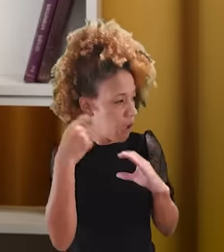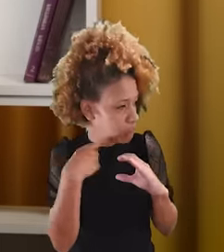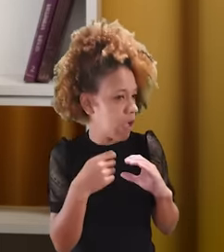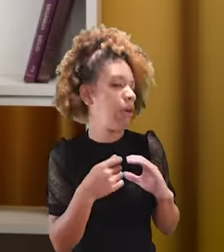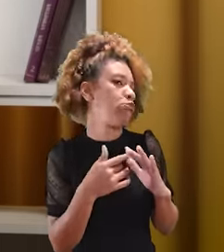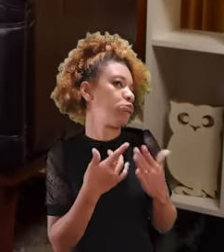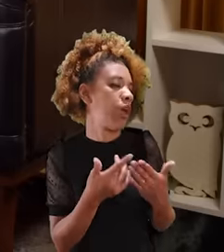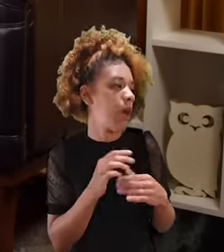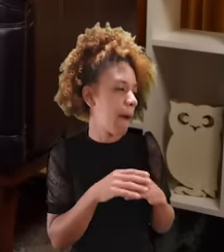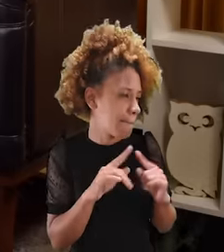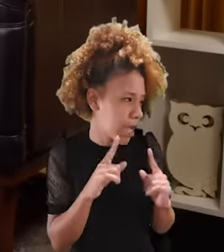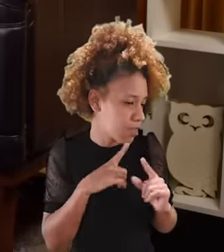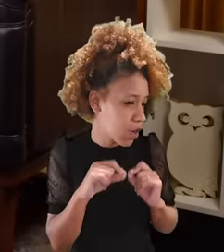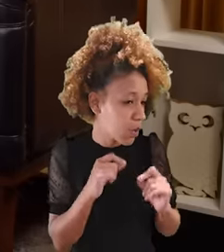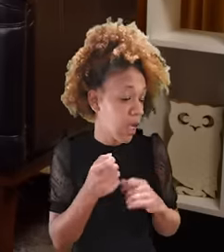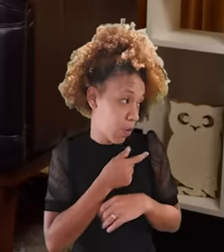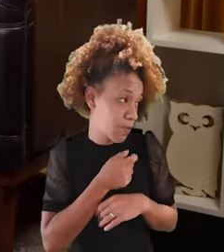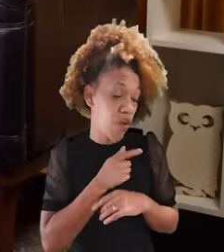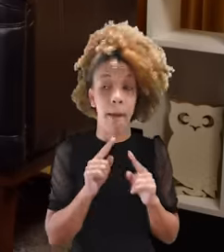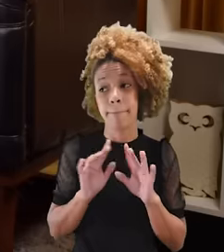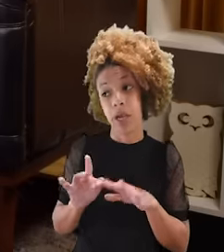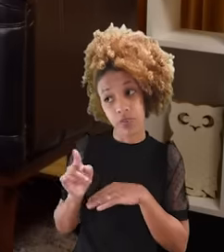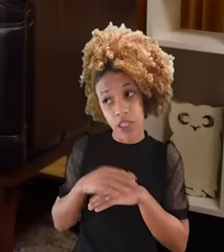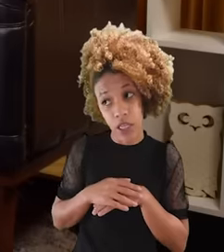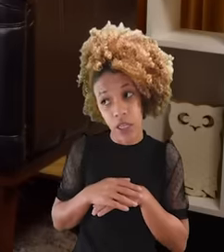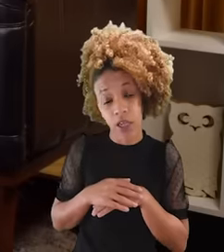tô nele mas não porque eu tô nele mas assim mas assim eu não sou ator Ah você você você você se